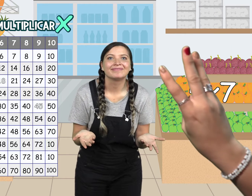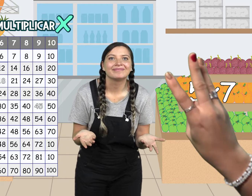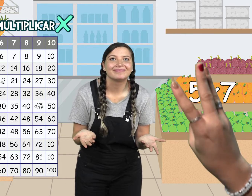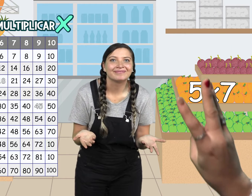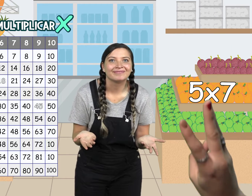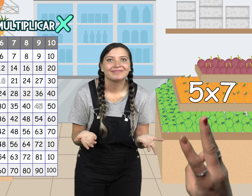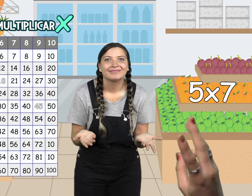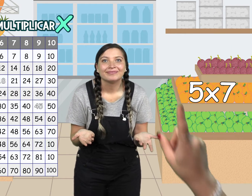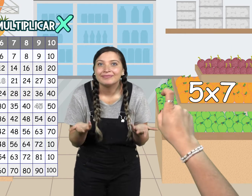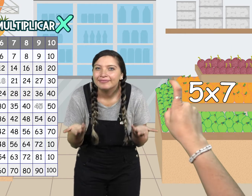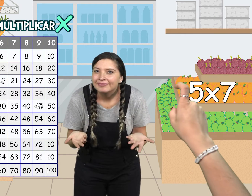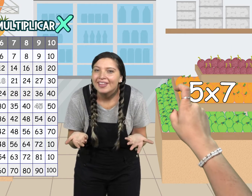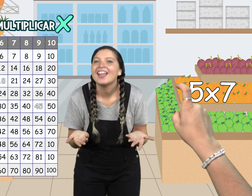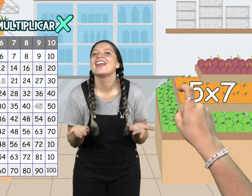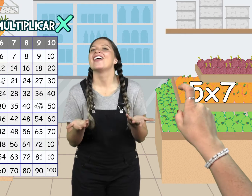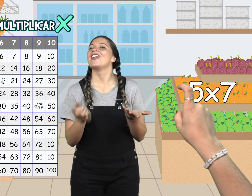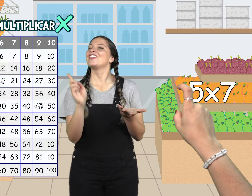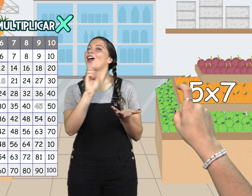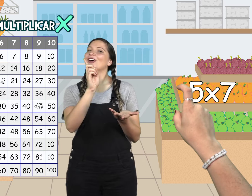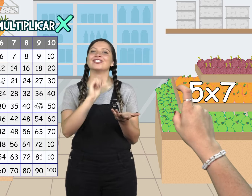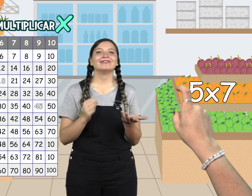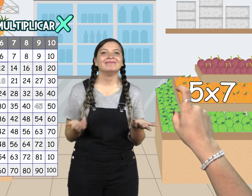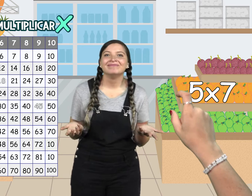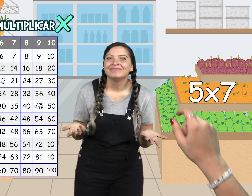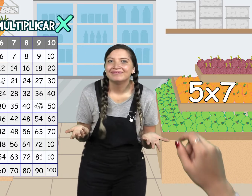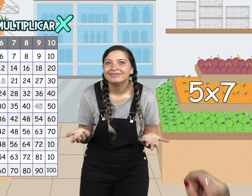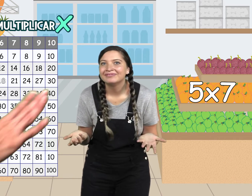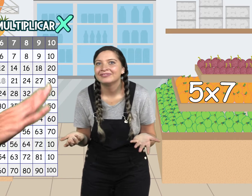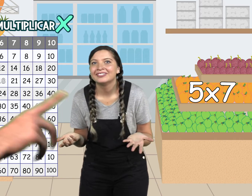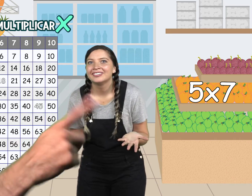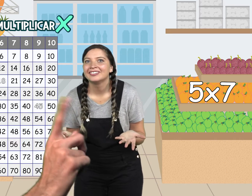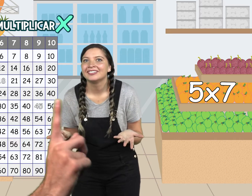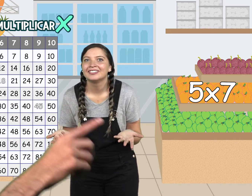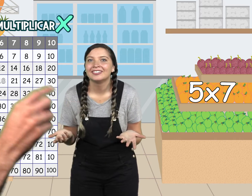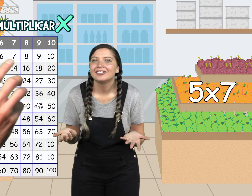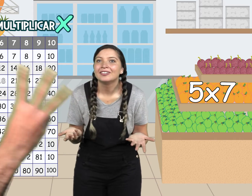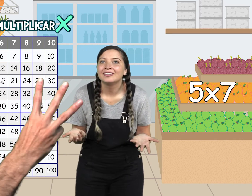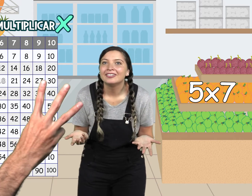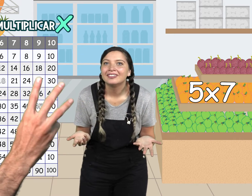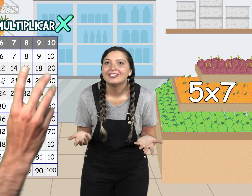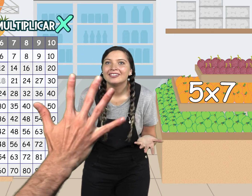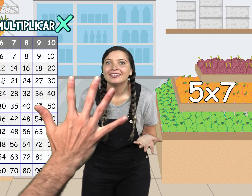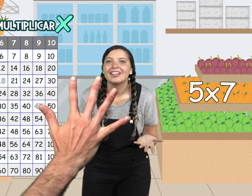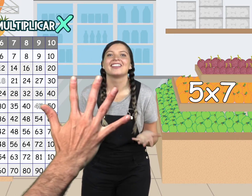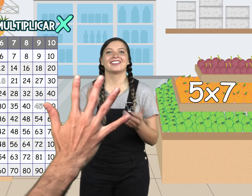Yo, son... treinta y... seis. —No, no... ¿Alguien más? Yo, yo... no es treinta y seis, es treinta y cinco.